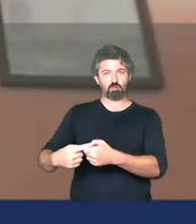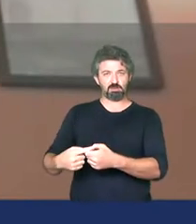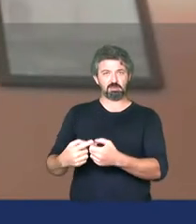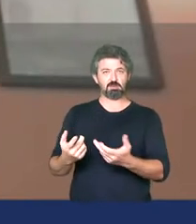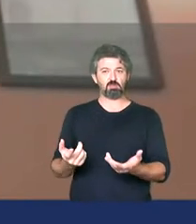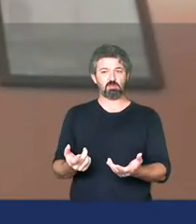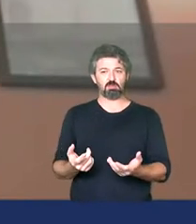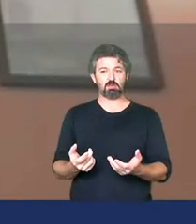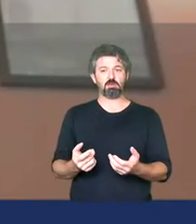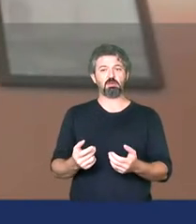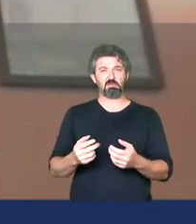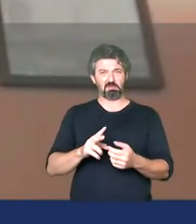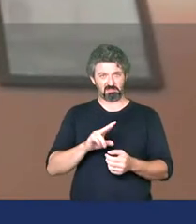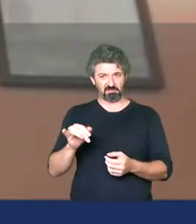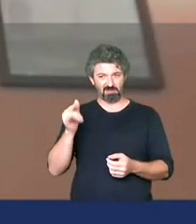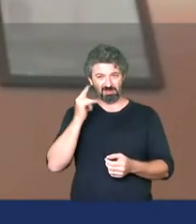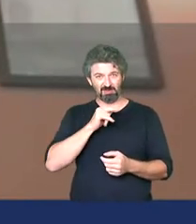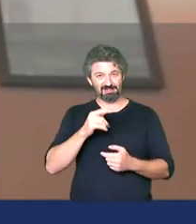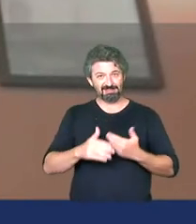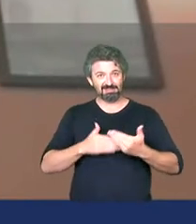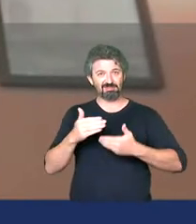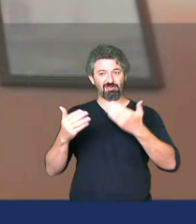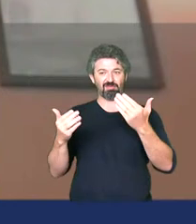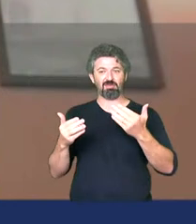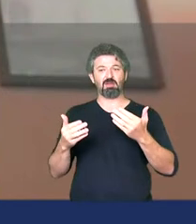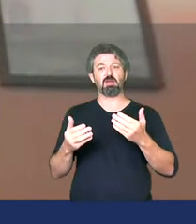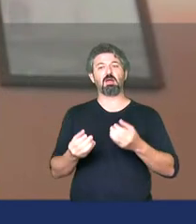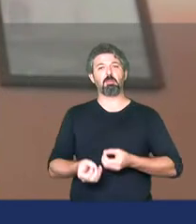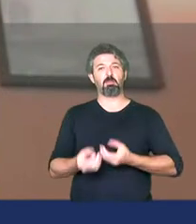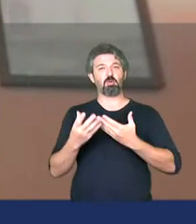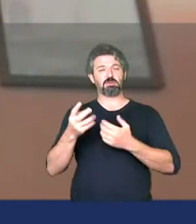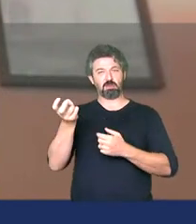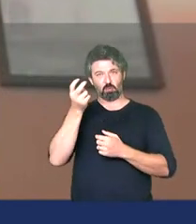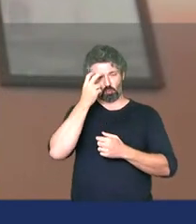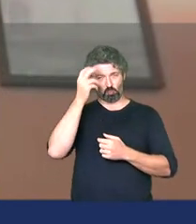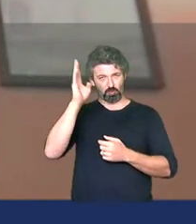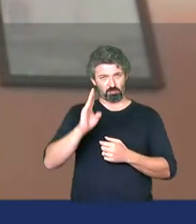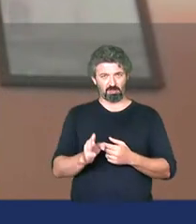ORÇAMENTO DA UNIÃO, REPASSADOS PARA ESTADOS E MUNICÍPIOS QUE NÓS VAMOS SER BEM-SUCEDIDOS EM FAZER A